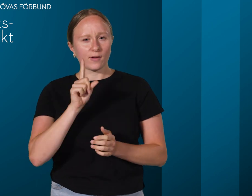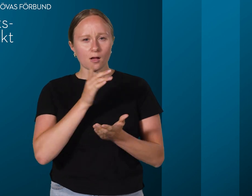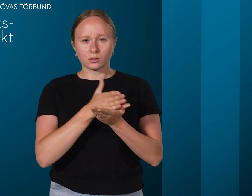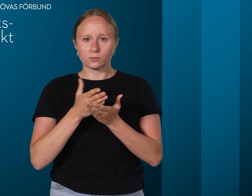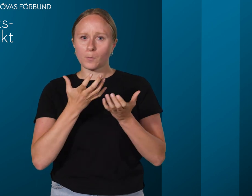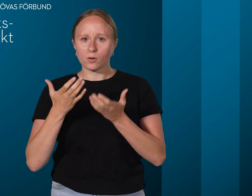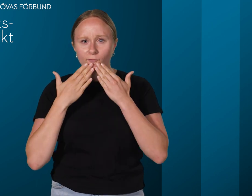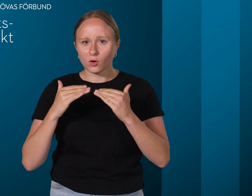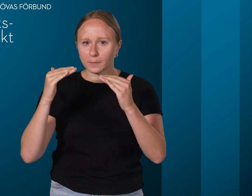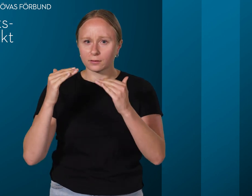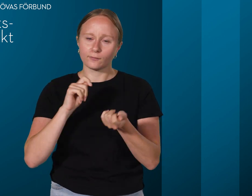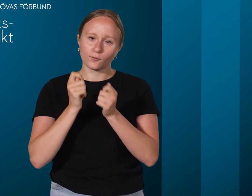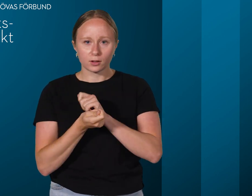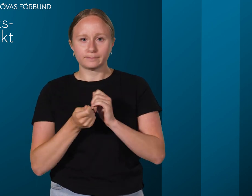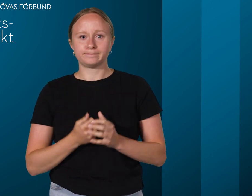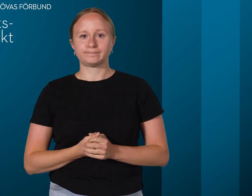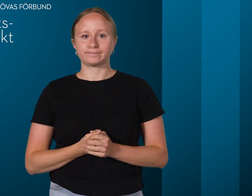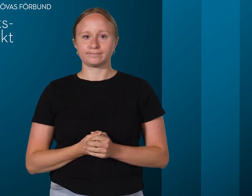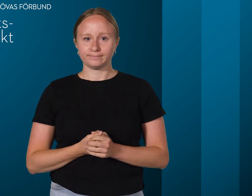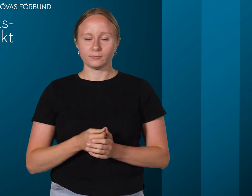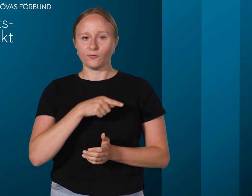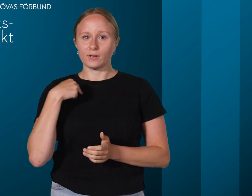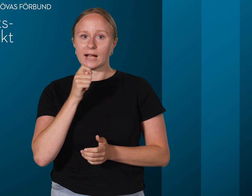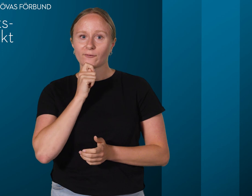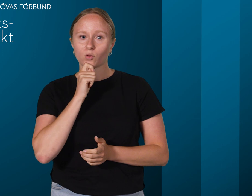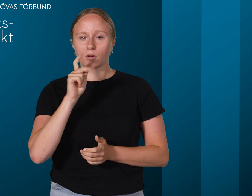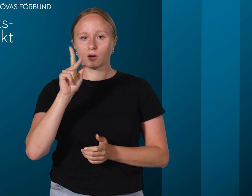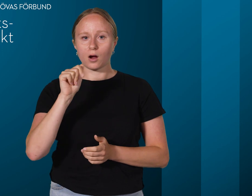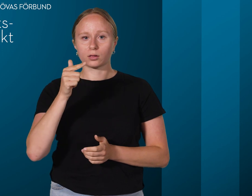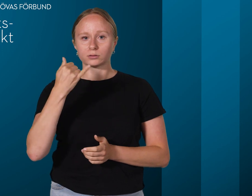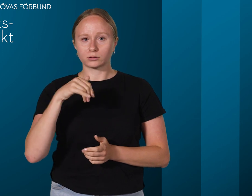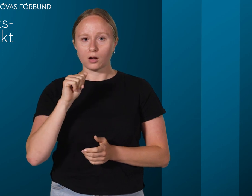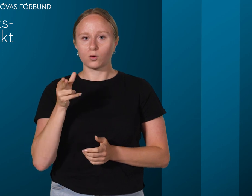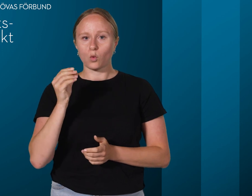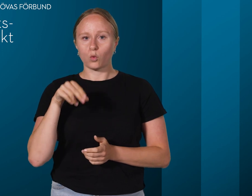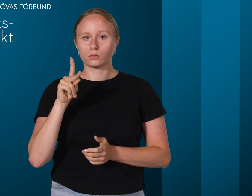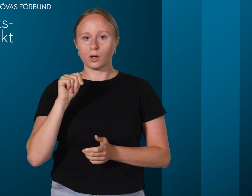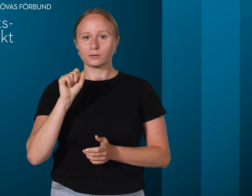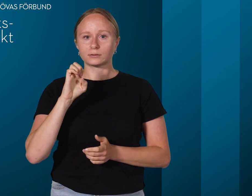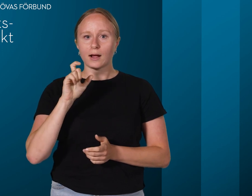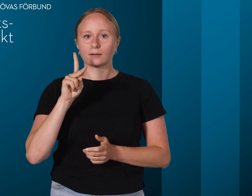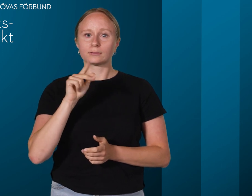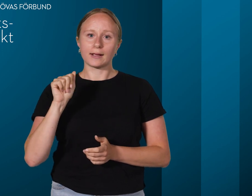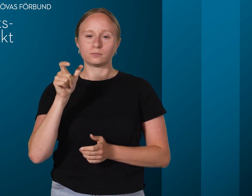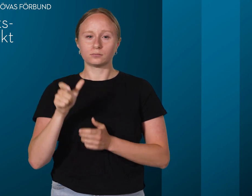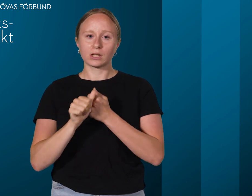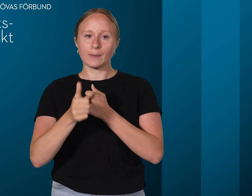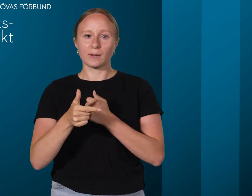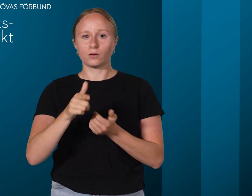Och vilka saker behöver förändras? Vi intervjuade Katja Honkaselkä, representant för -